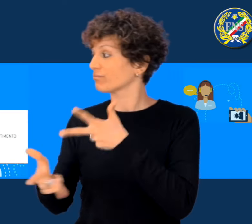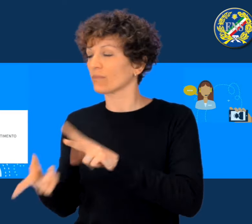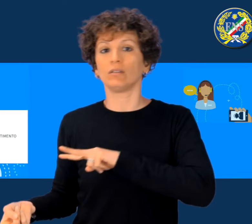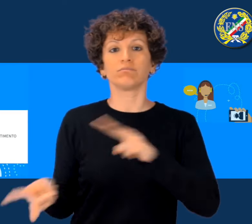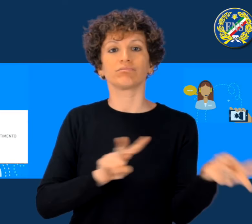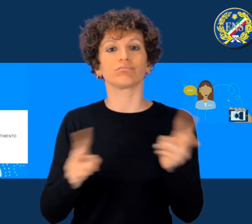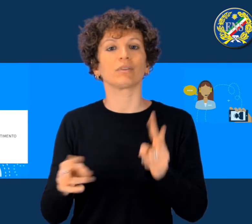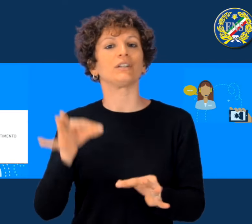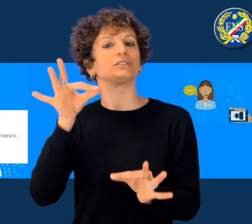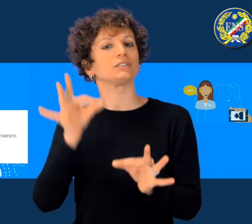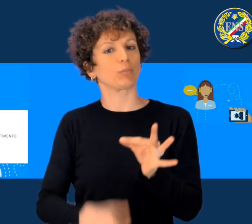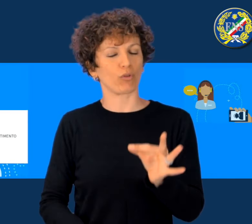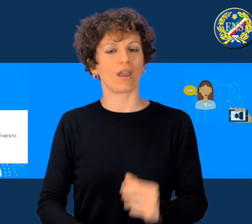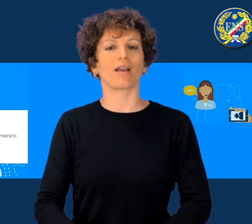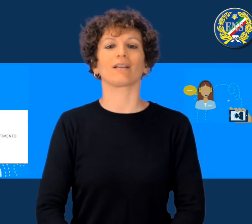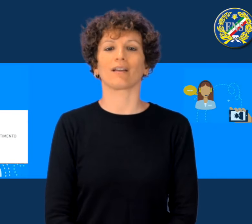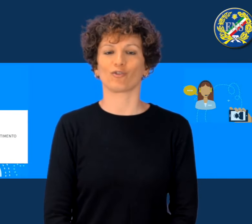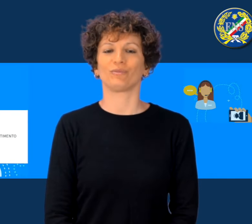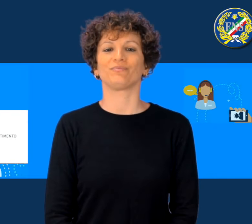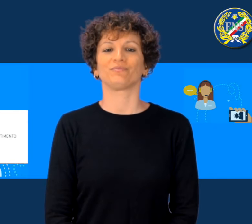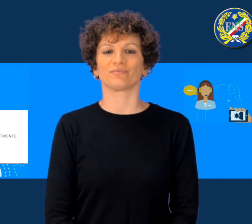e farà da interprete in tempo reale tra videochat e telefonata.